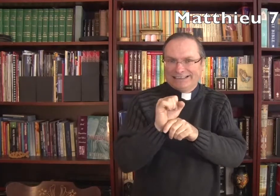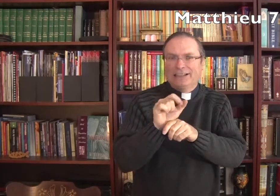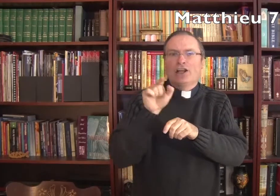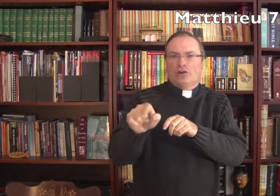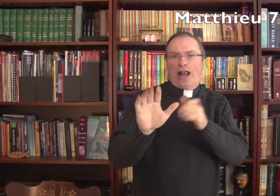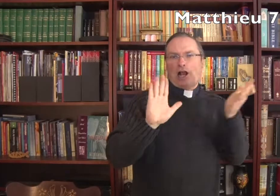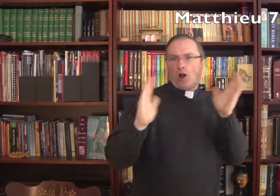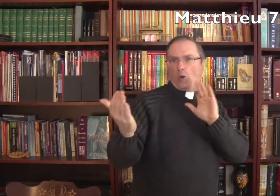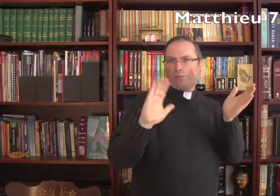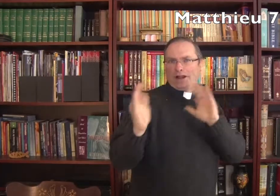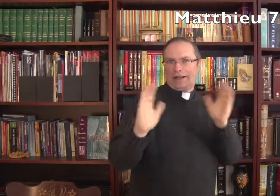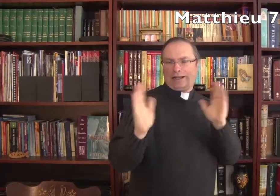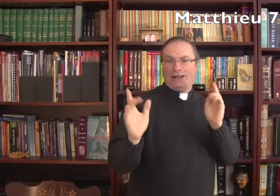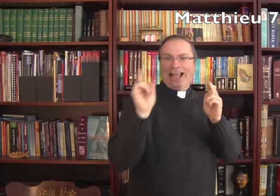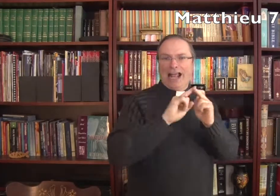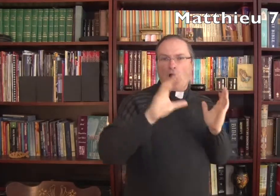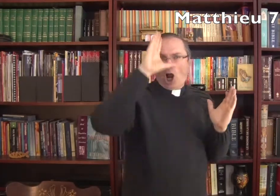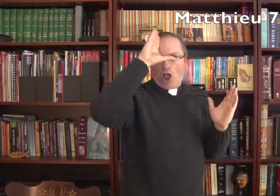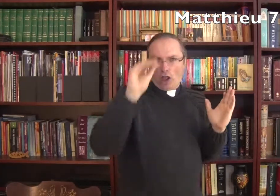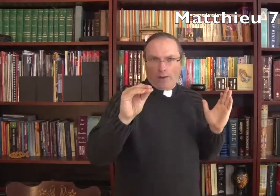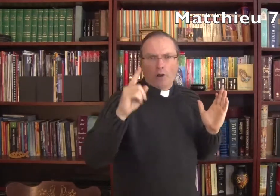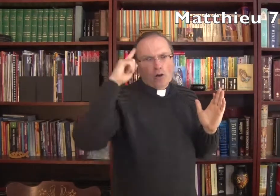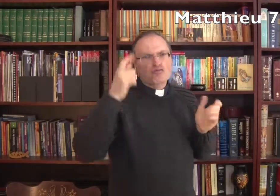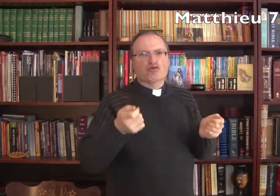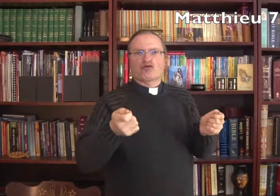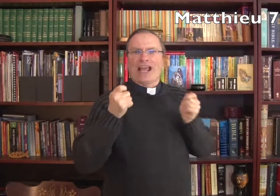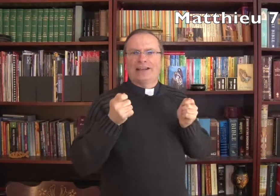je la comparerai à un homme prudent